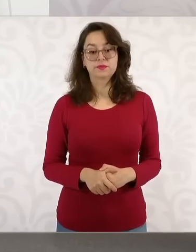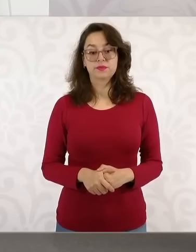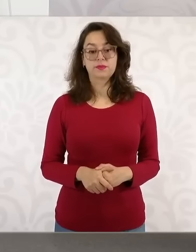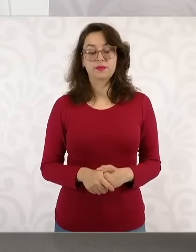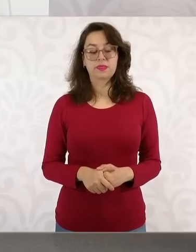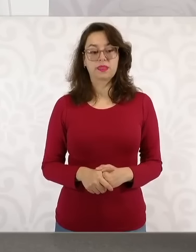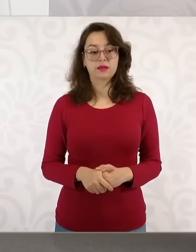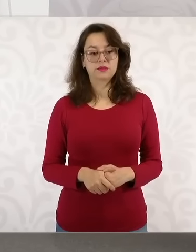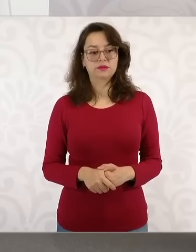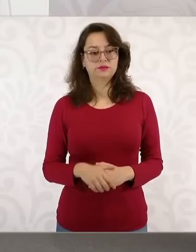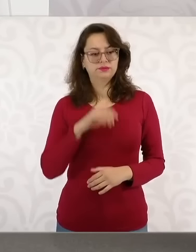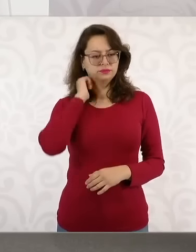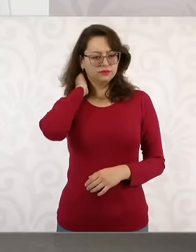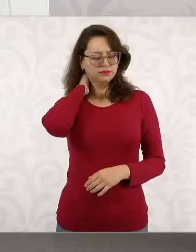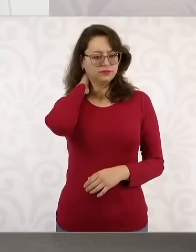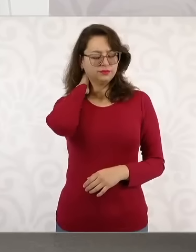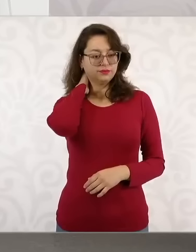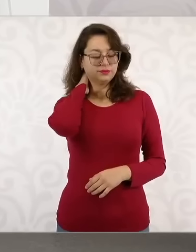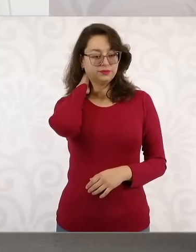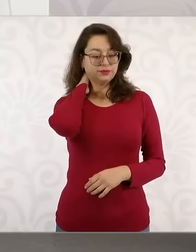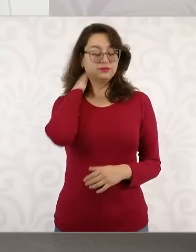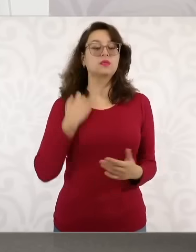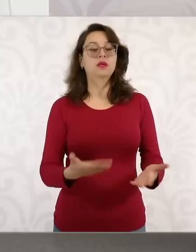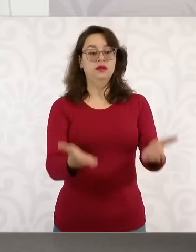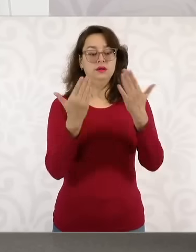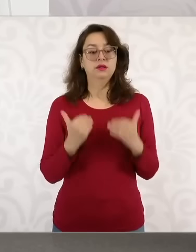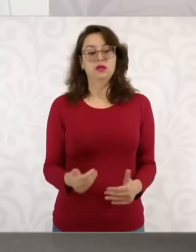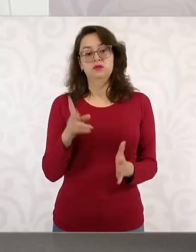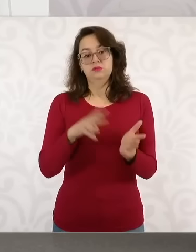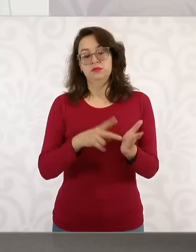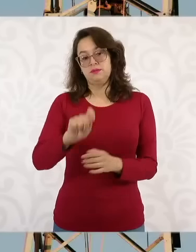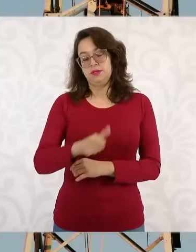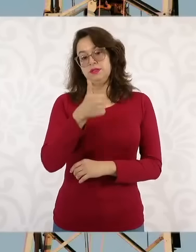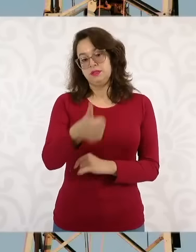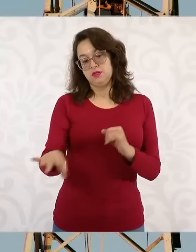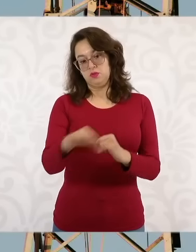La siguiente el siguiente bloque que son los dos últimos trimestres del año 26 son 21 proyectos que